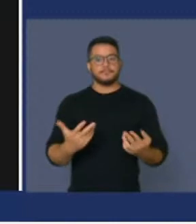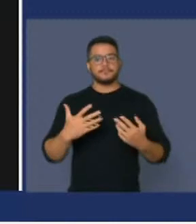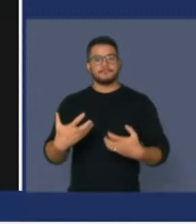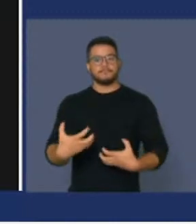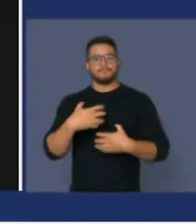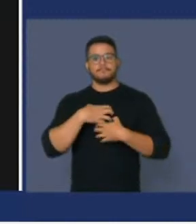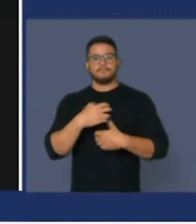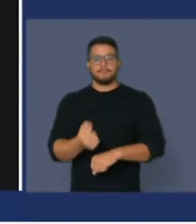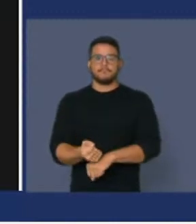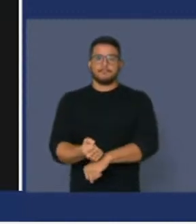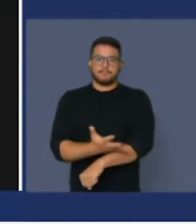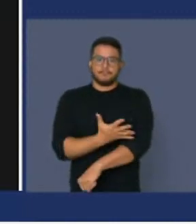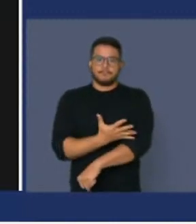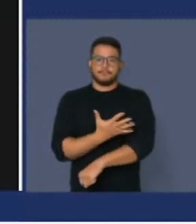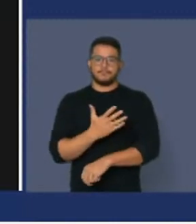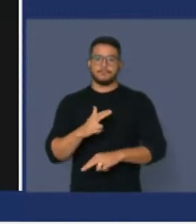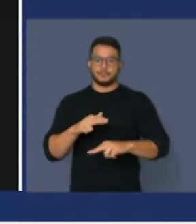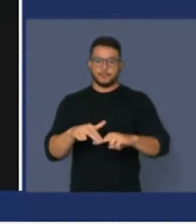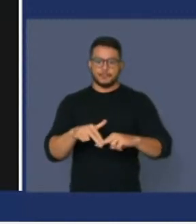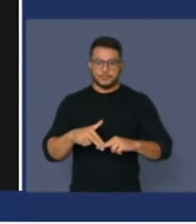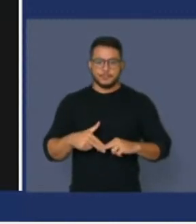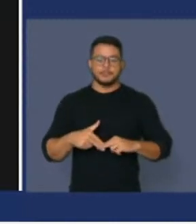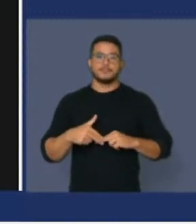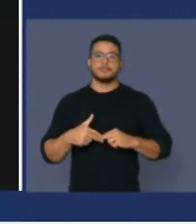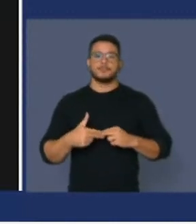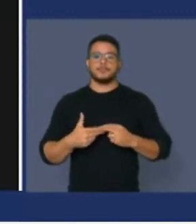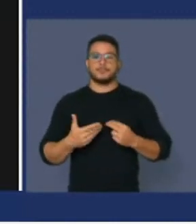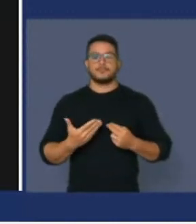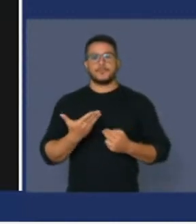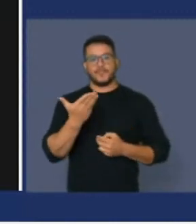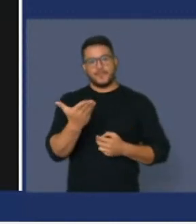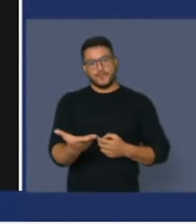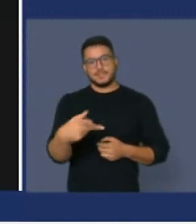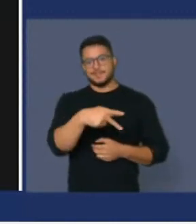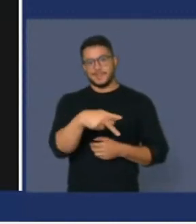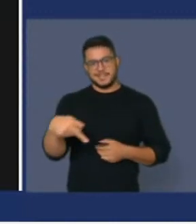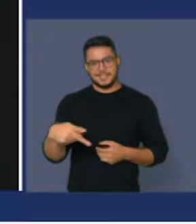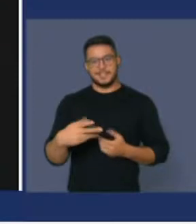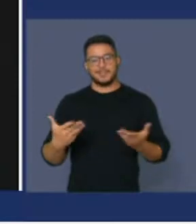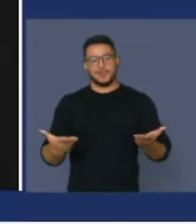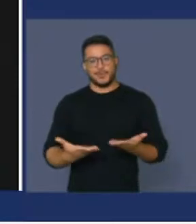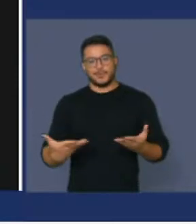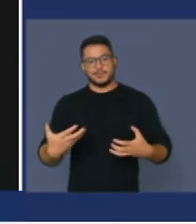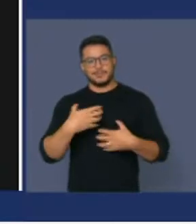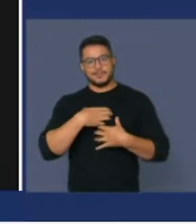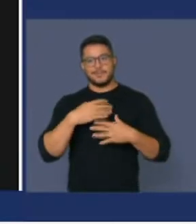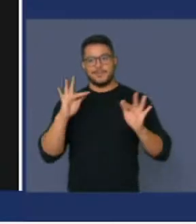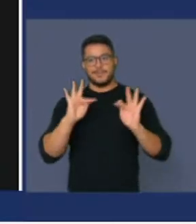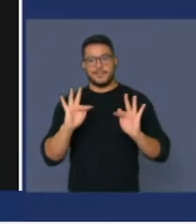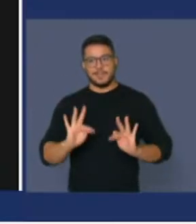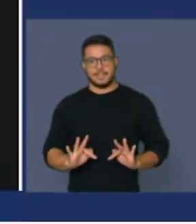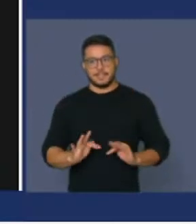PRESIDINDO A... ESSA SESSÃO FICO MAIS FELIZ AINDA. QUE TENHO NO PRESIDENTE ARTHUR LIRA UM PRESIDENTE QUE ESTÁ TAMBÉM FAZENDO A SUA PARTE